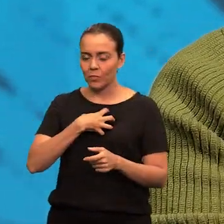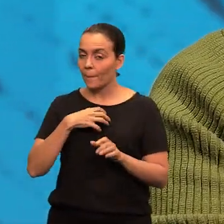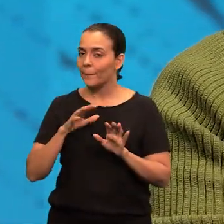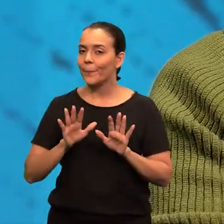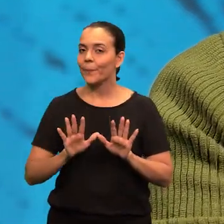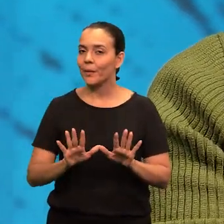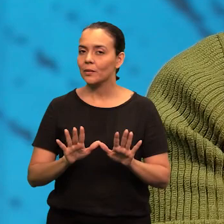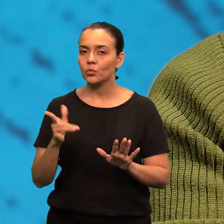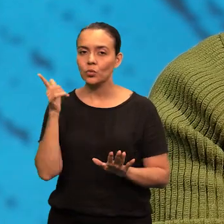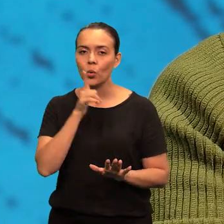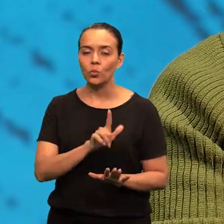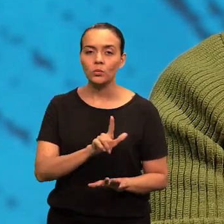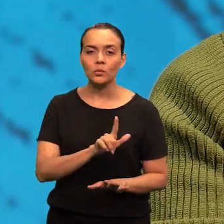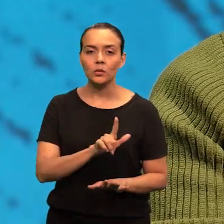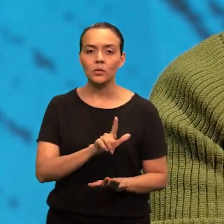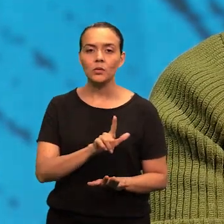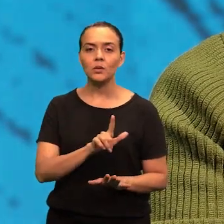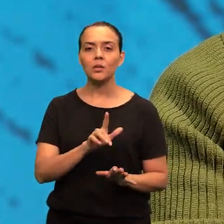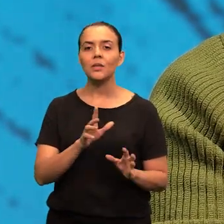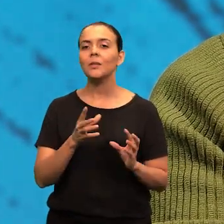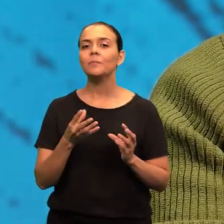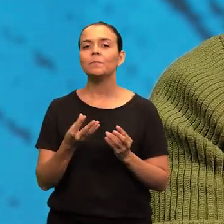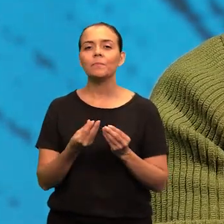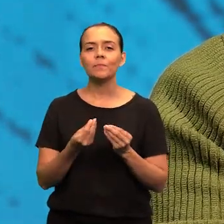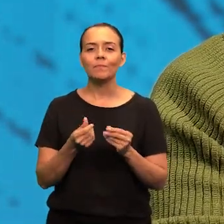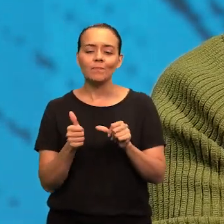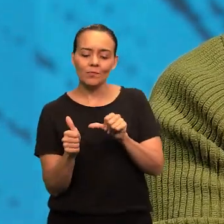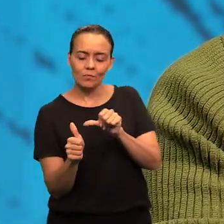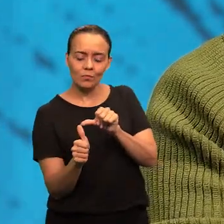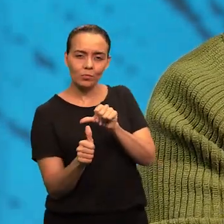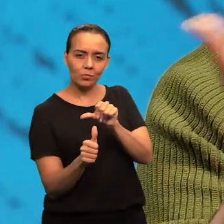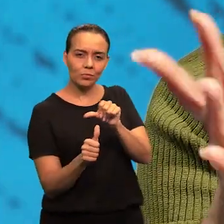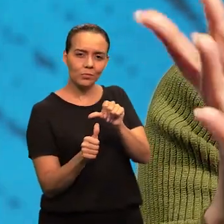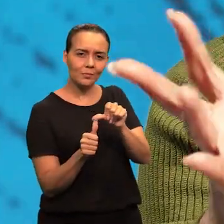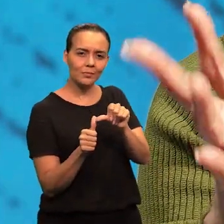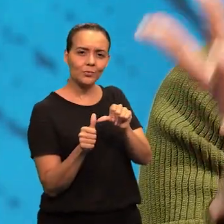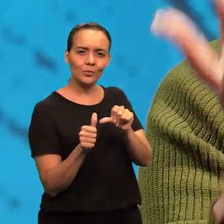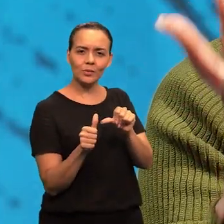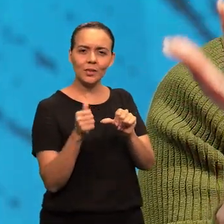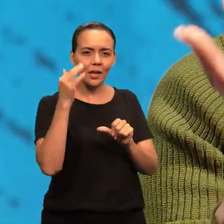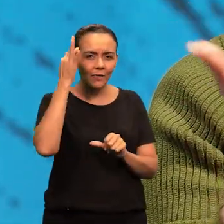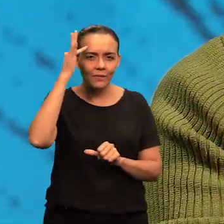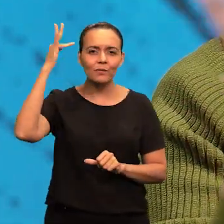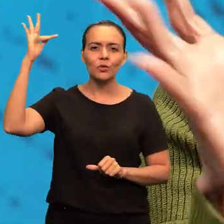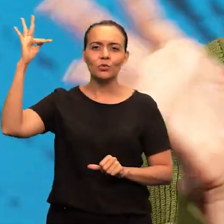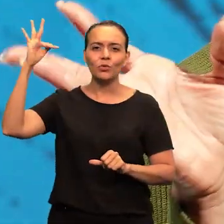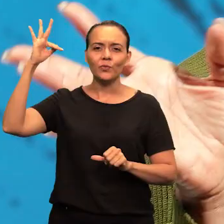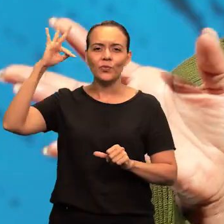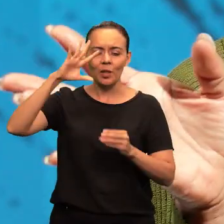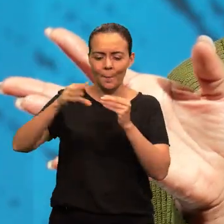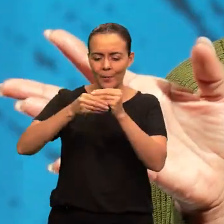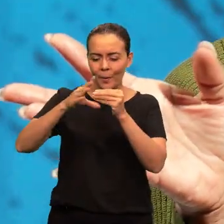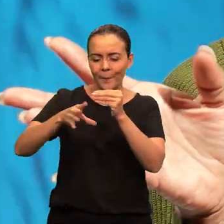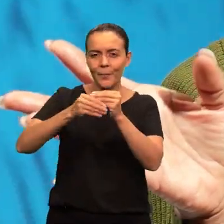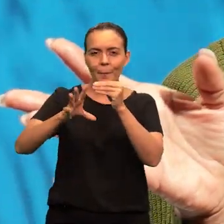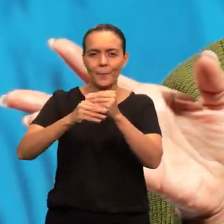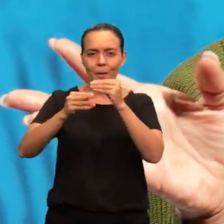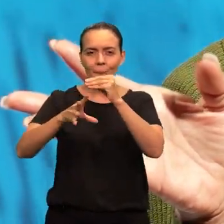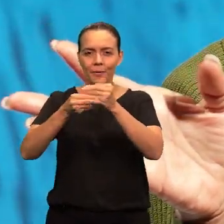incorporar essas múltiplas filosofias e epistemologias.